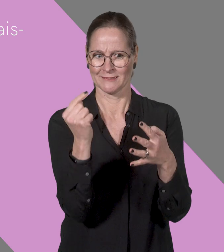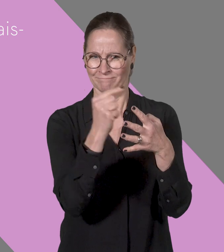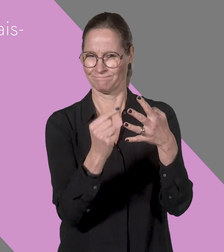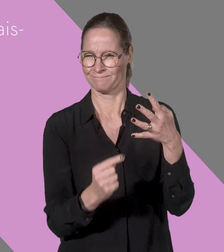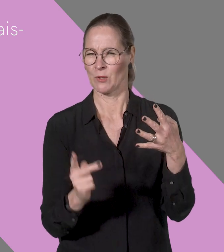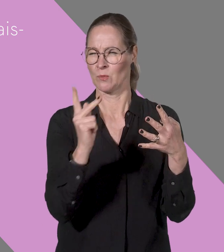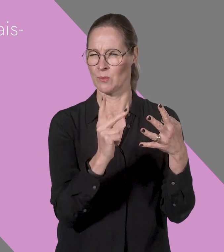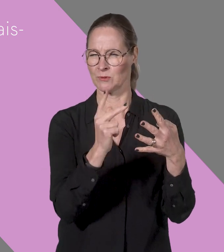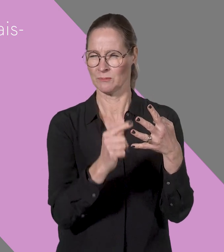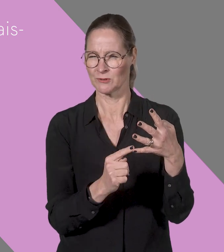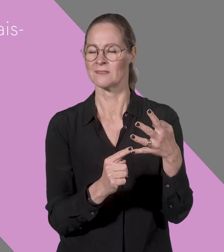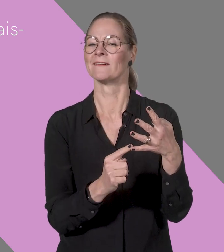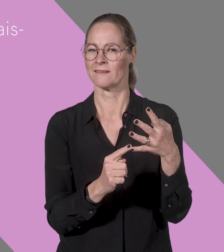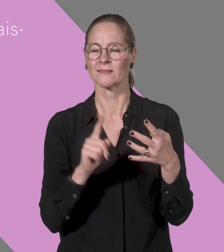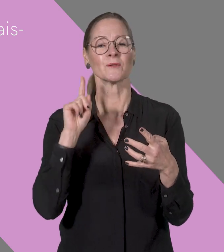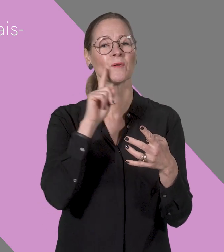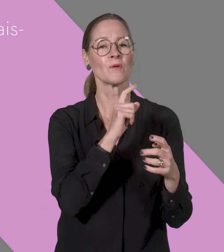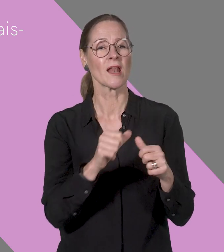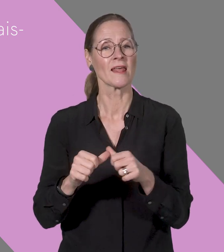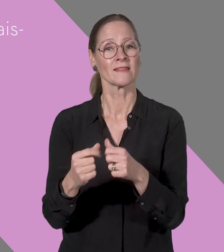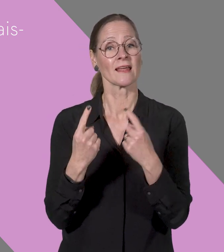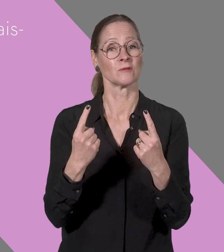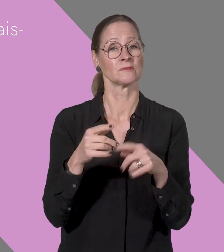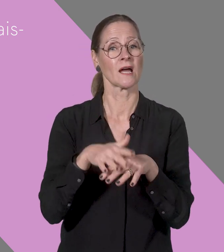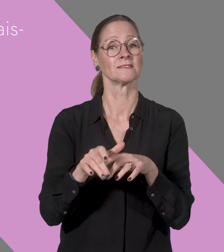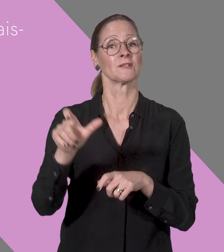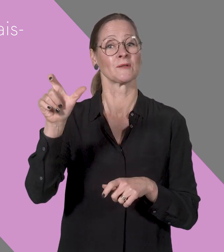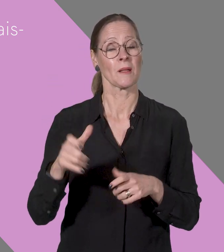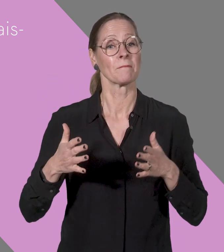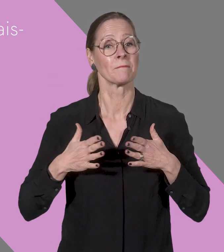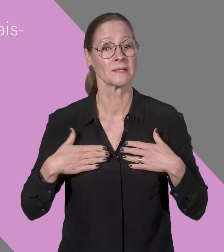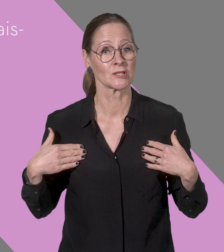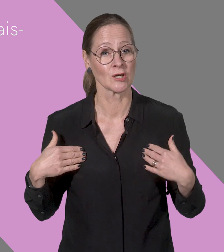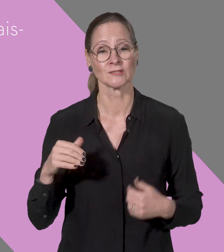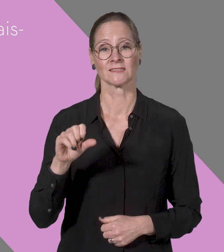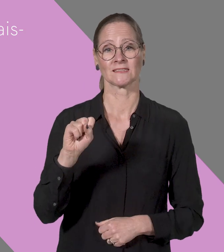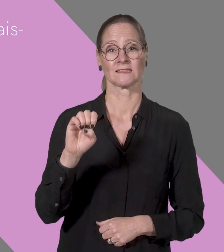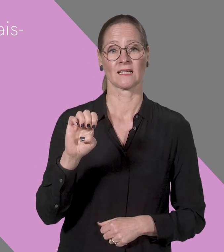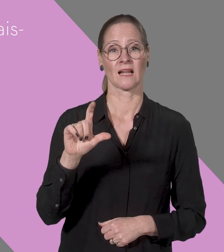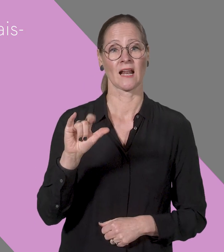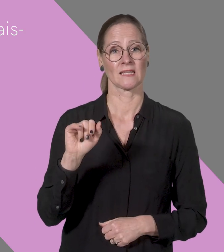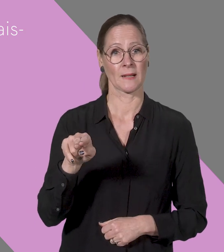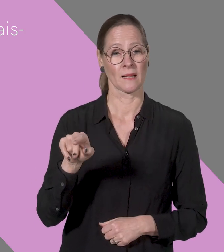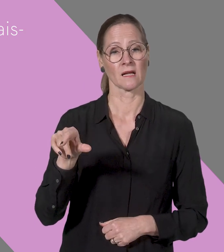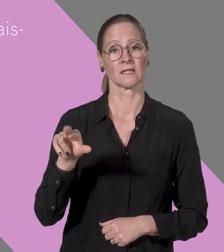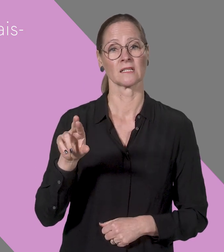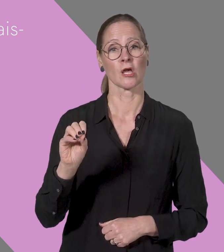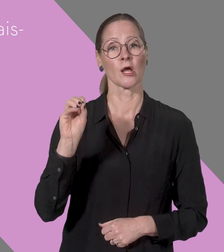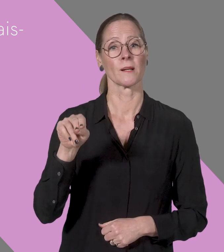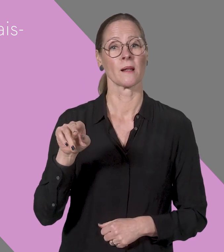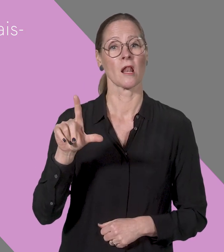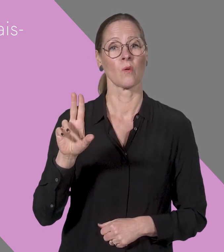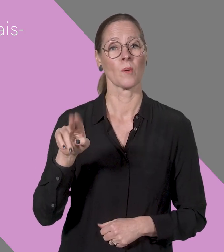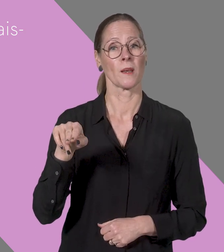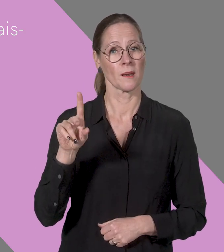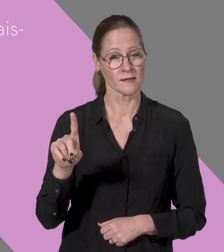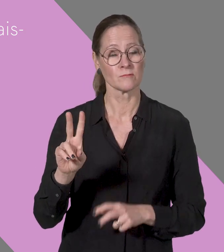Näihin kysymyksiin vastaavat Kuurojen Liiton erityisasiantuntija Pirkko Selin-Grönlund -